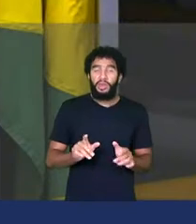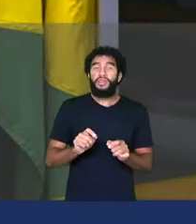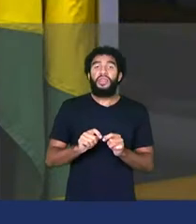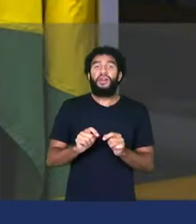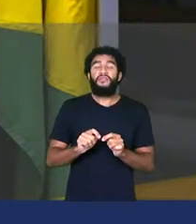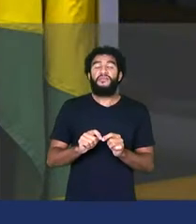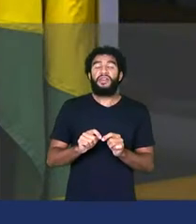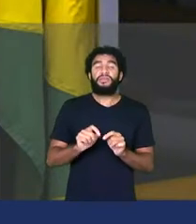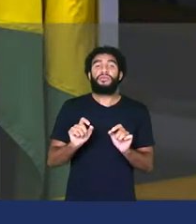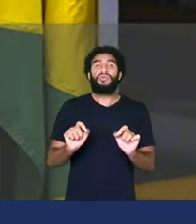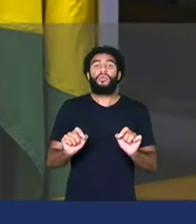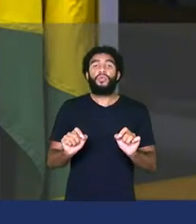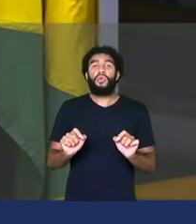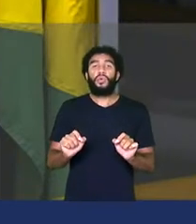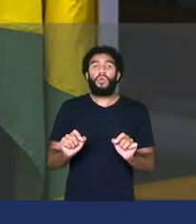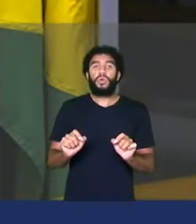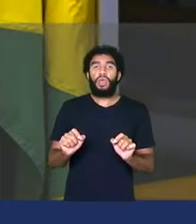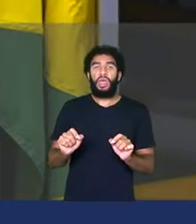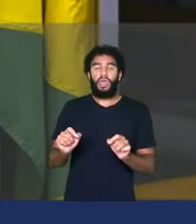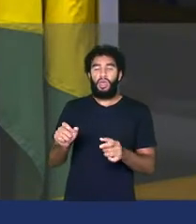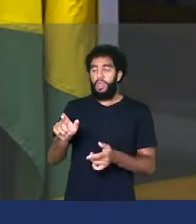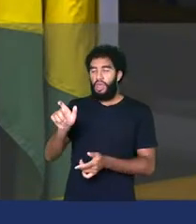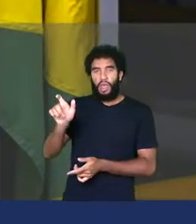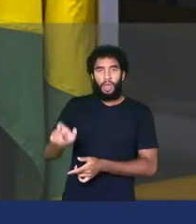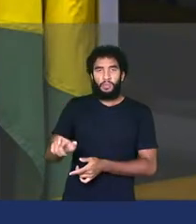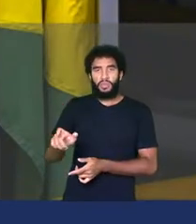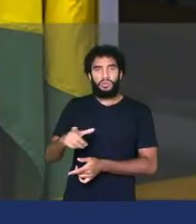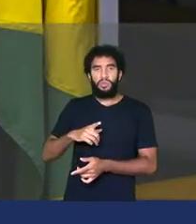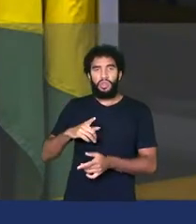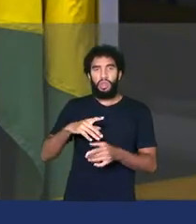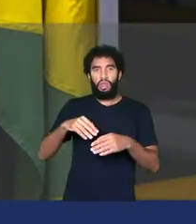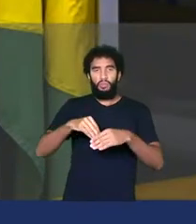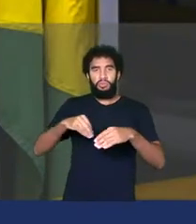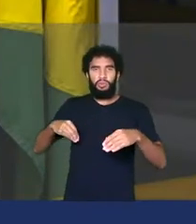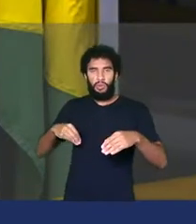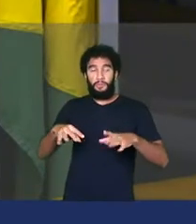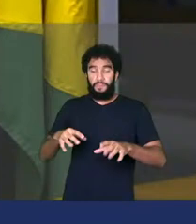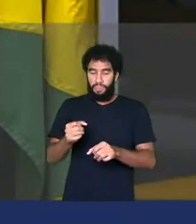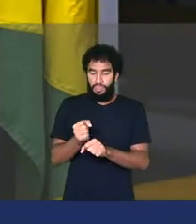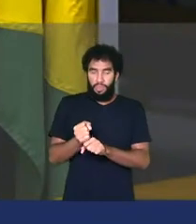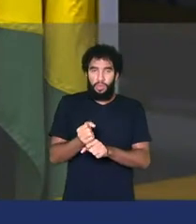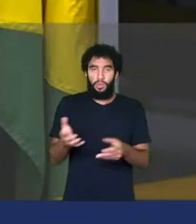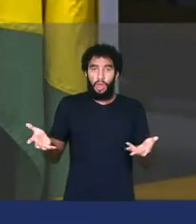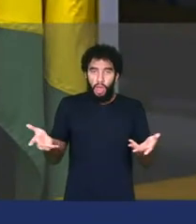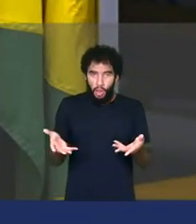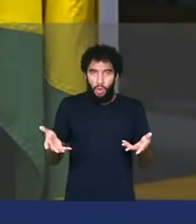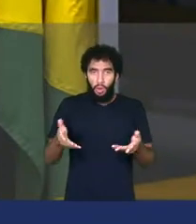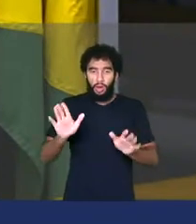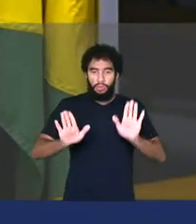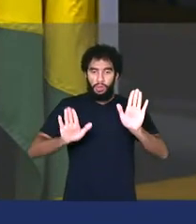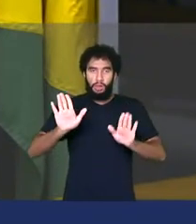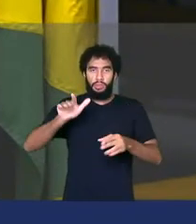NULO. ENTÃO, VOCÊS ESTÁ SE ANULANDO E DANDO CARTA BRANCA PARA QUEM ESTÁ AQUI. NÃO FAÇA ISSO, ESSE ANO É ANO DE ELEIÇÕES E CHAMO TAMBÉM